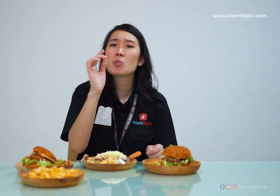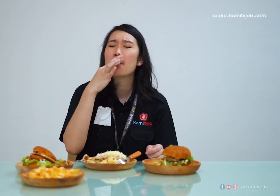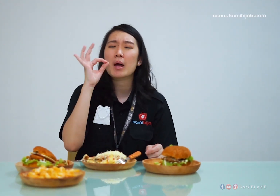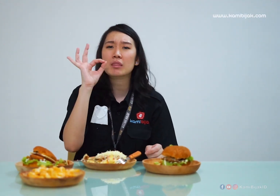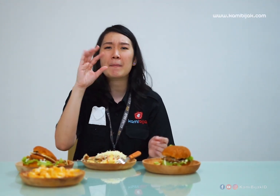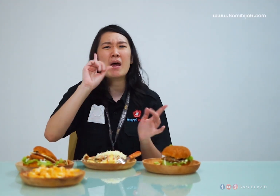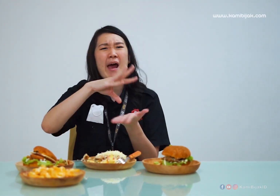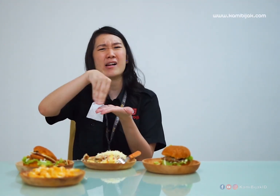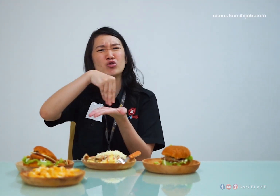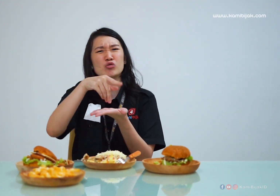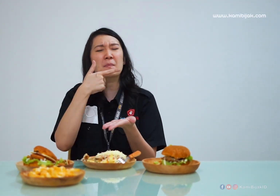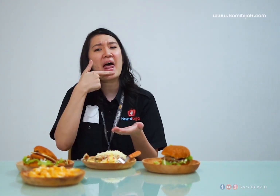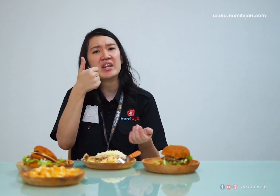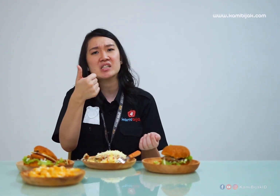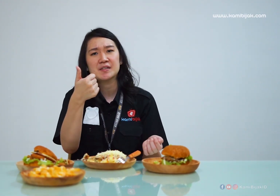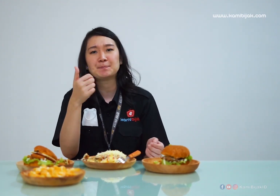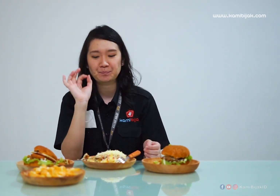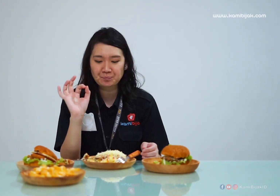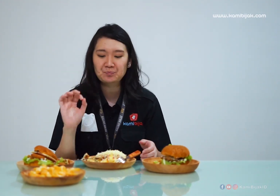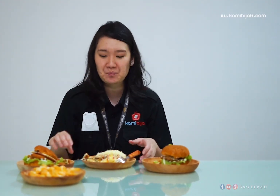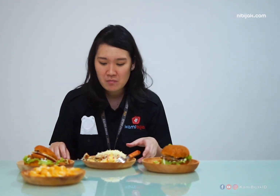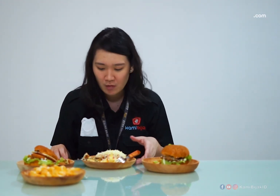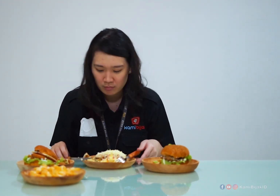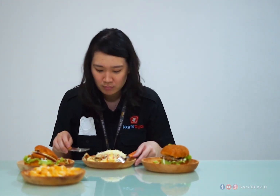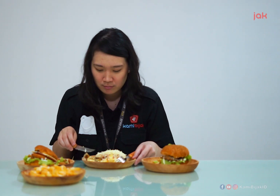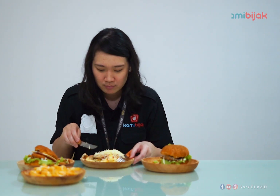Mantap! Ada keju tapi rasanya manis.